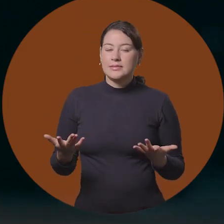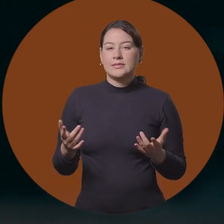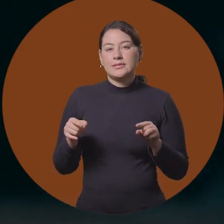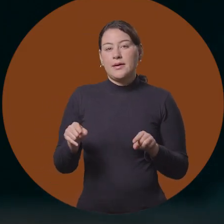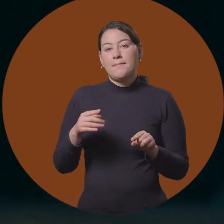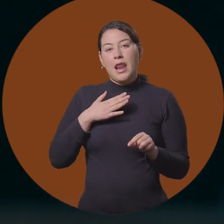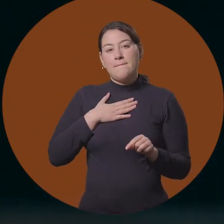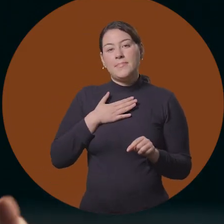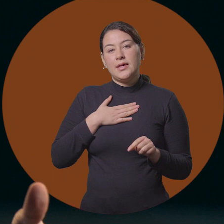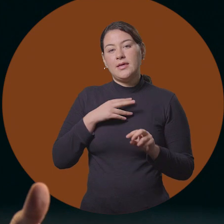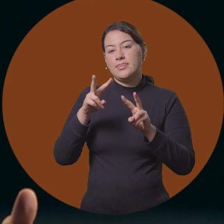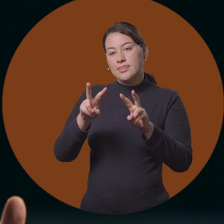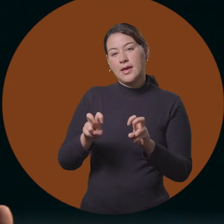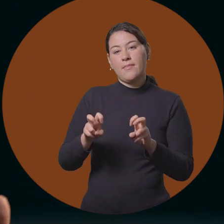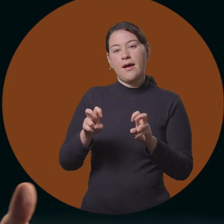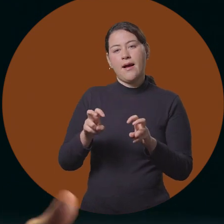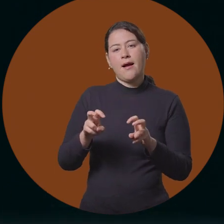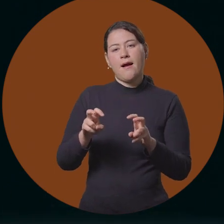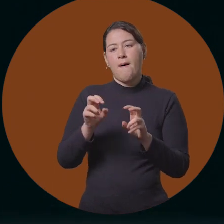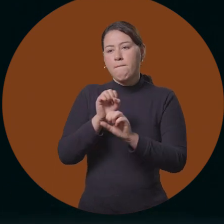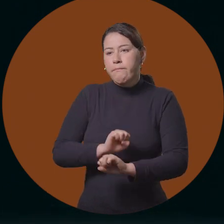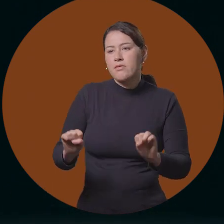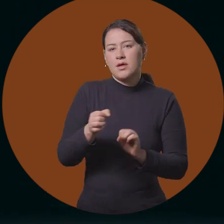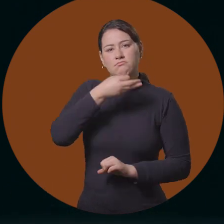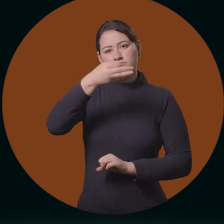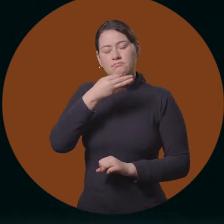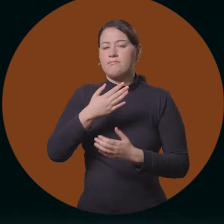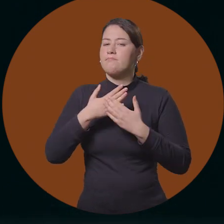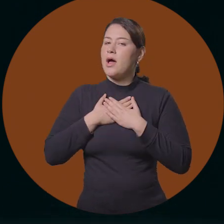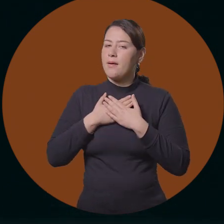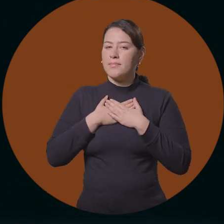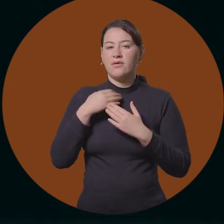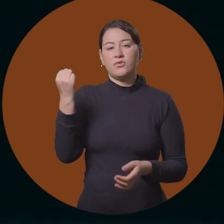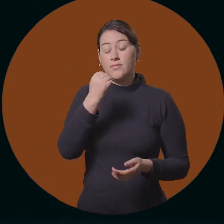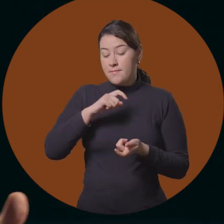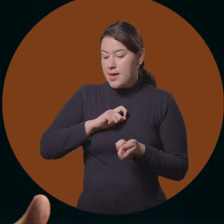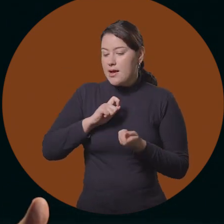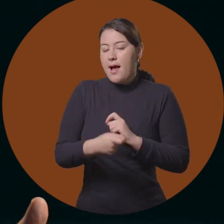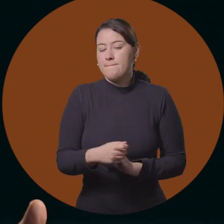Para mí, la habilidad de cómo hacer presentaciones ha sido fundamental, y fue un cambio en mi vida profesional.